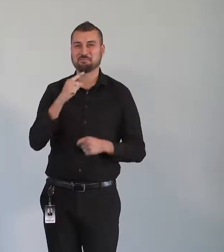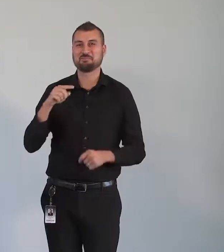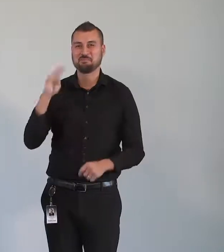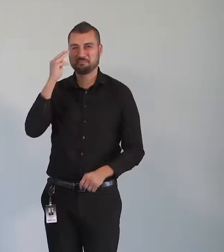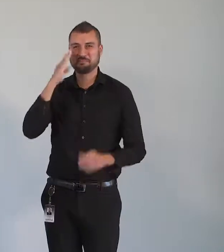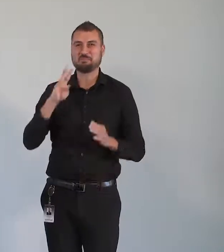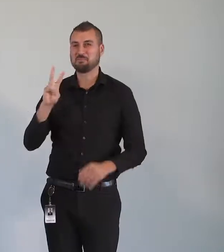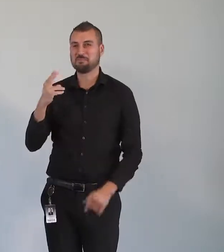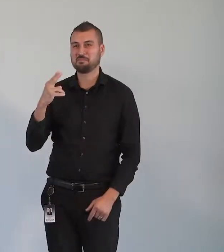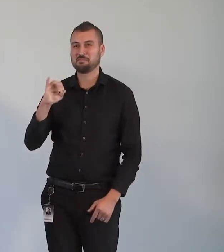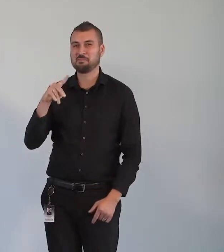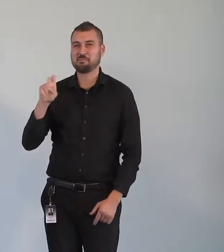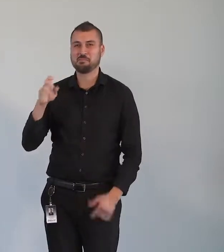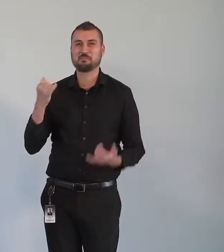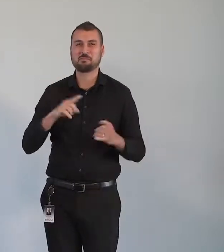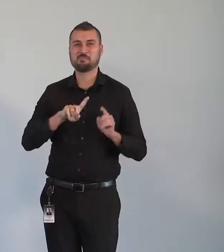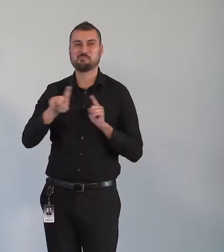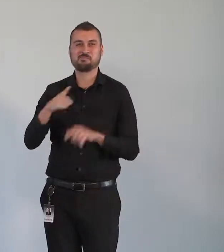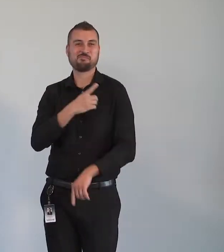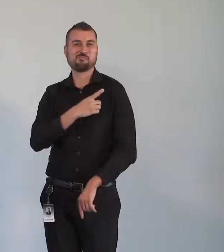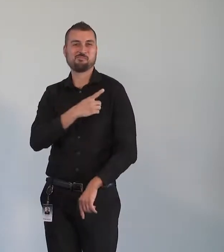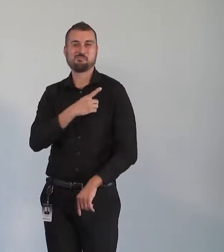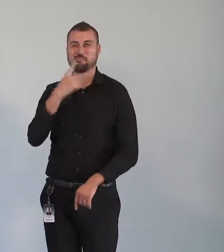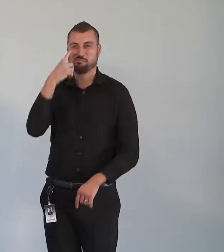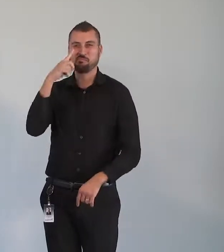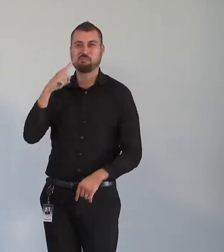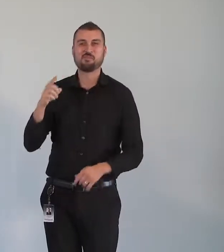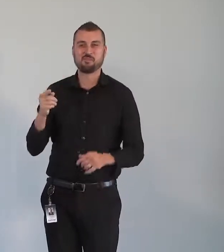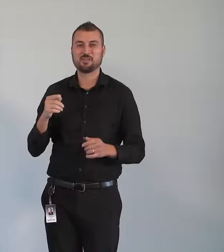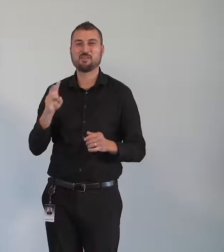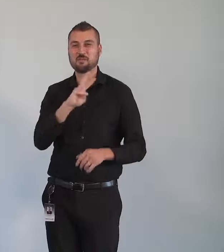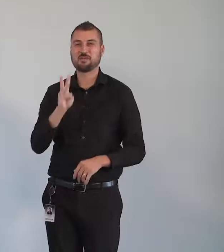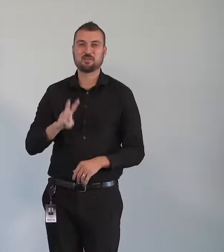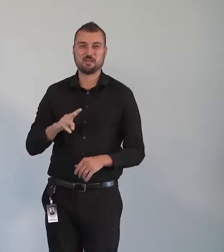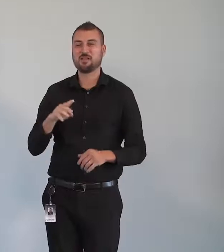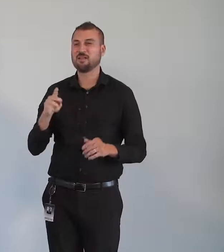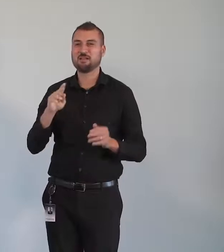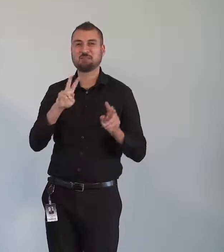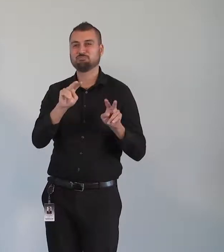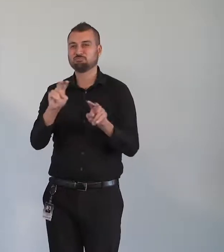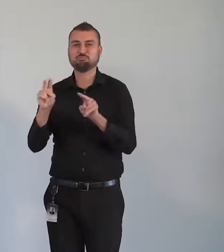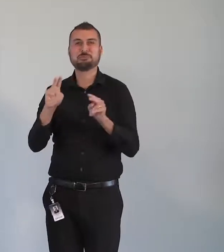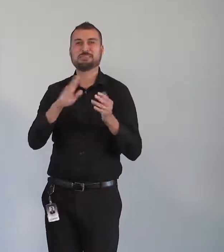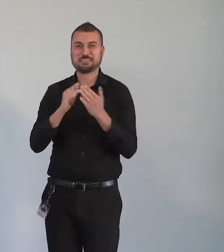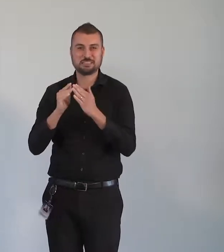Minneapolis en el viaje de ciudad a ciudad de la Cámara de Comercio de Wichita, el viaje se facilita para